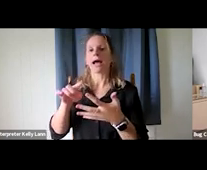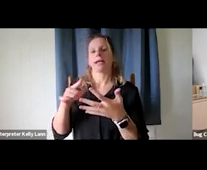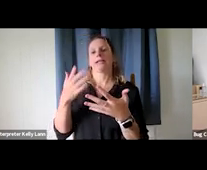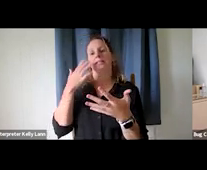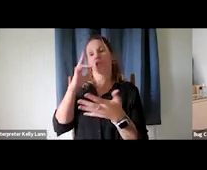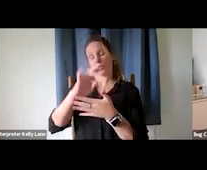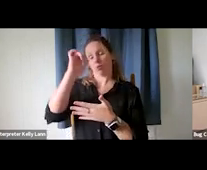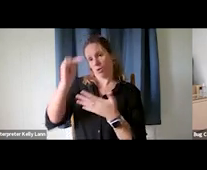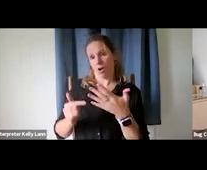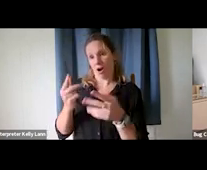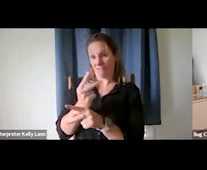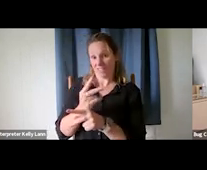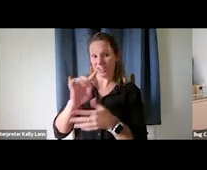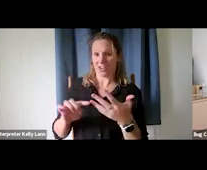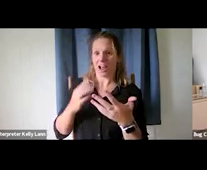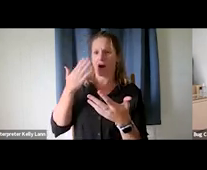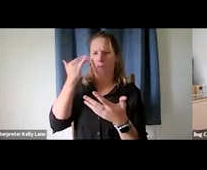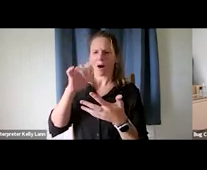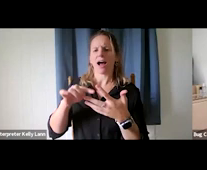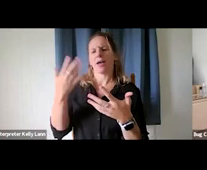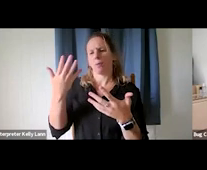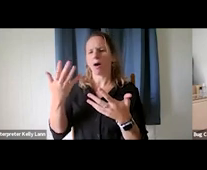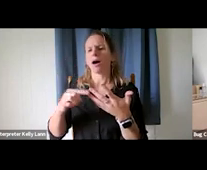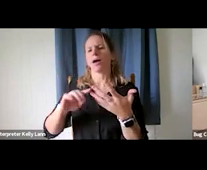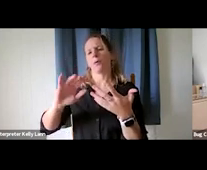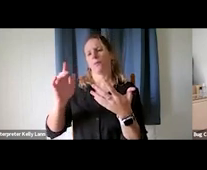para saber cómo dar el contexto del uso.